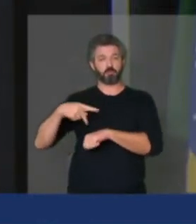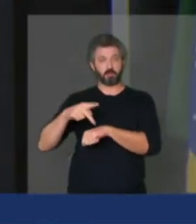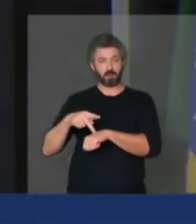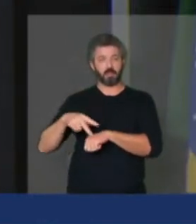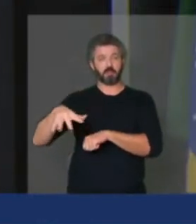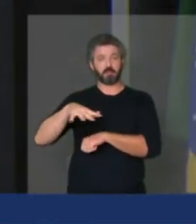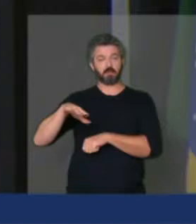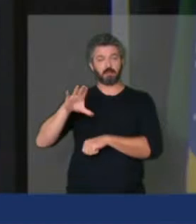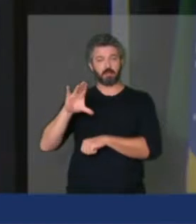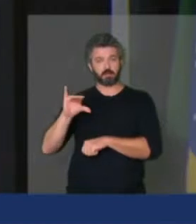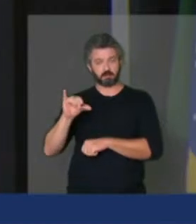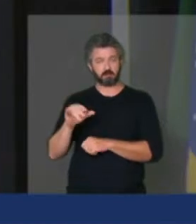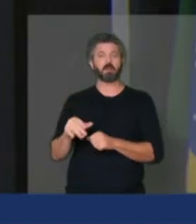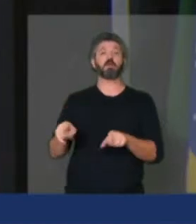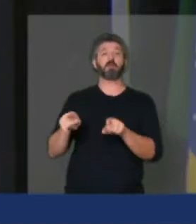COMO INTERCÂMBIO DE FORMAÇÕES , NOVAS